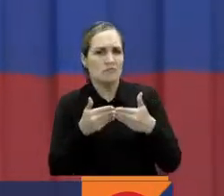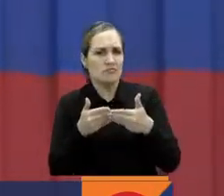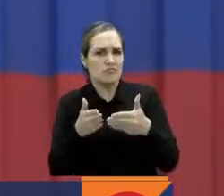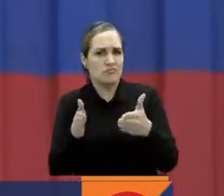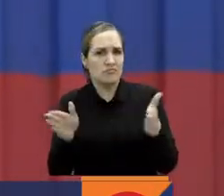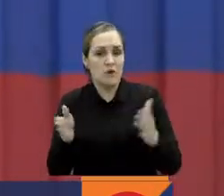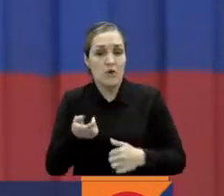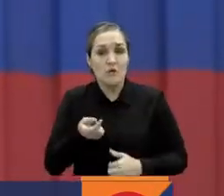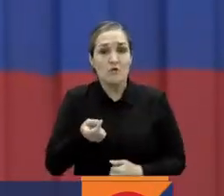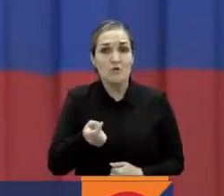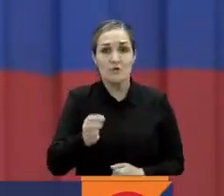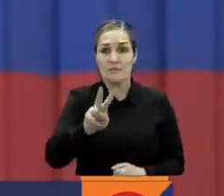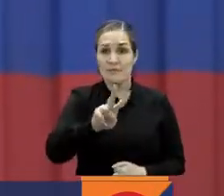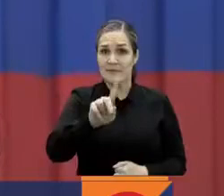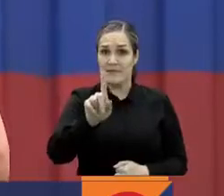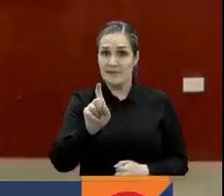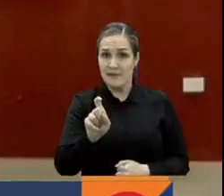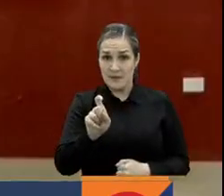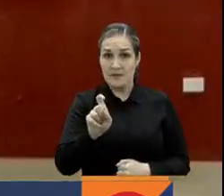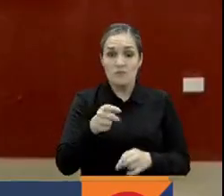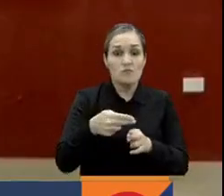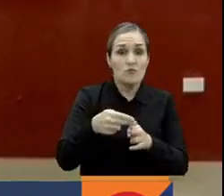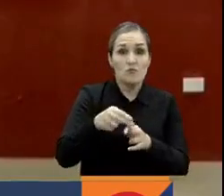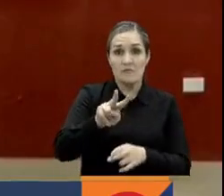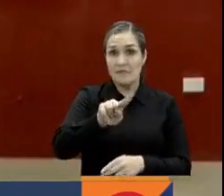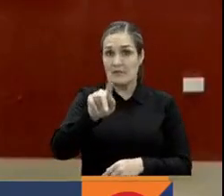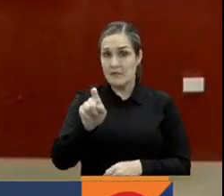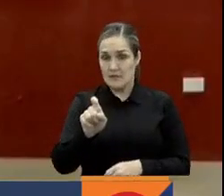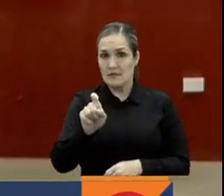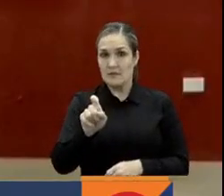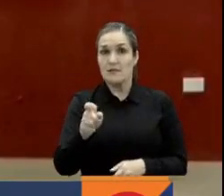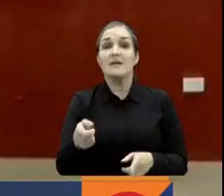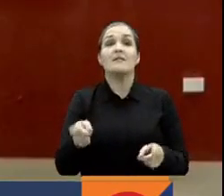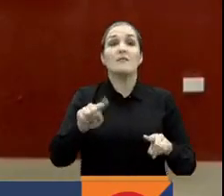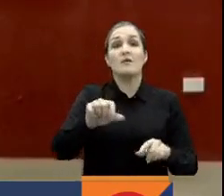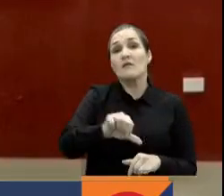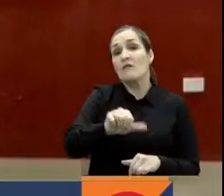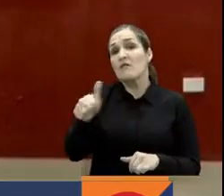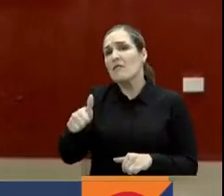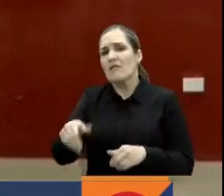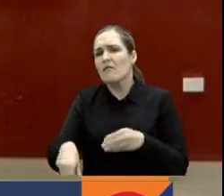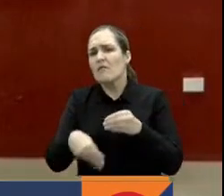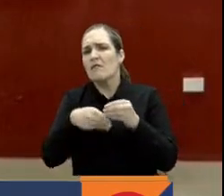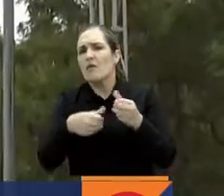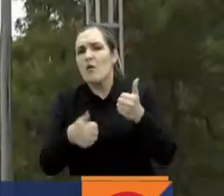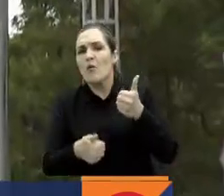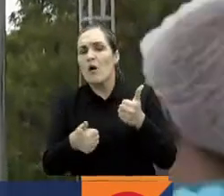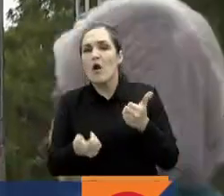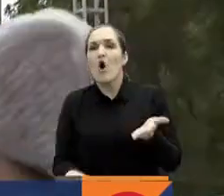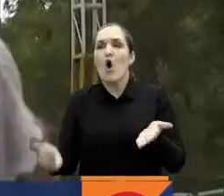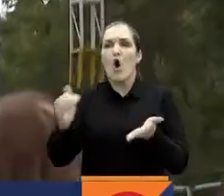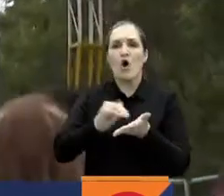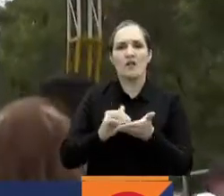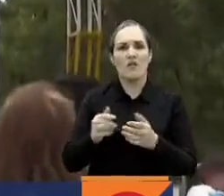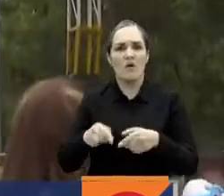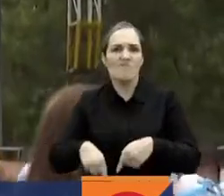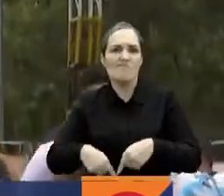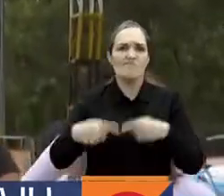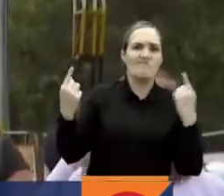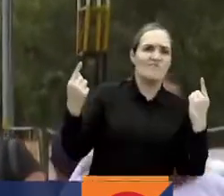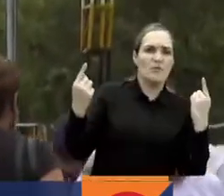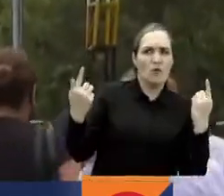MIRAS DE UN LADO A LA APERTURA